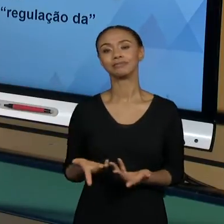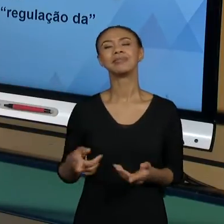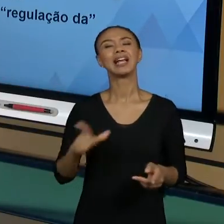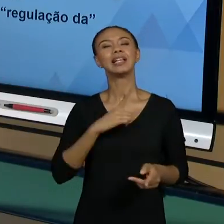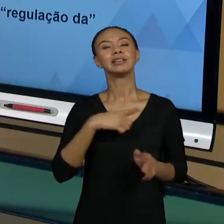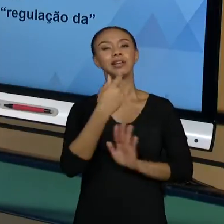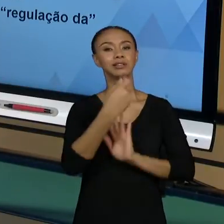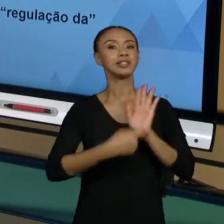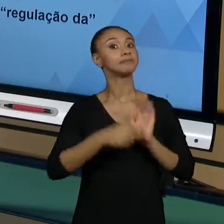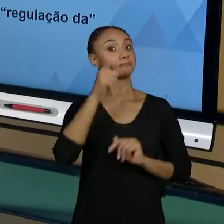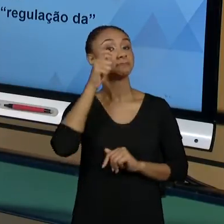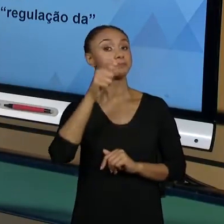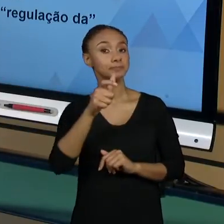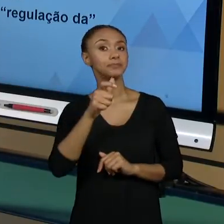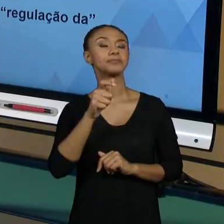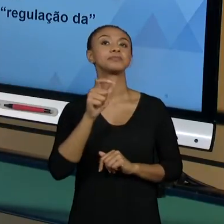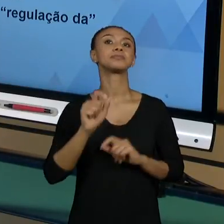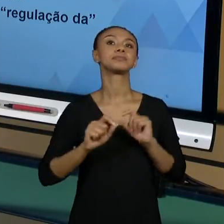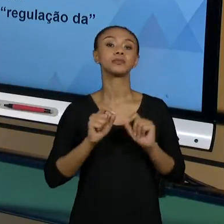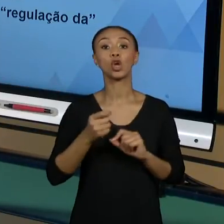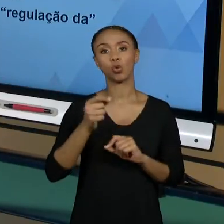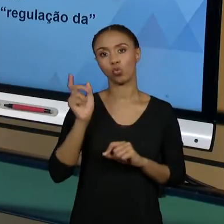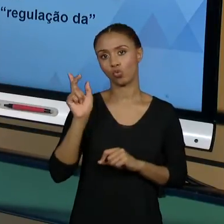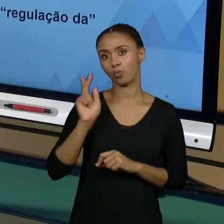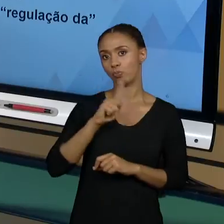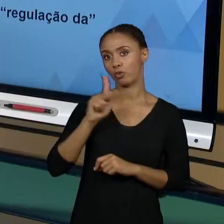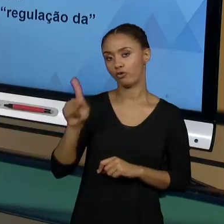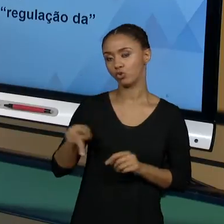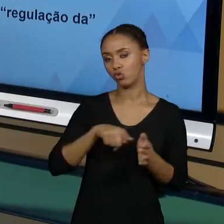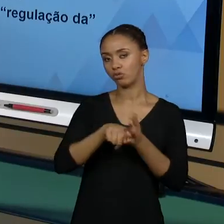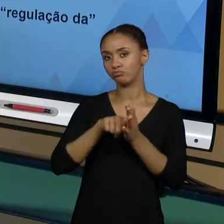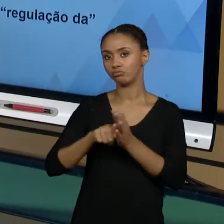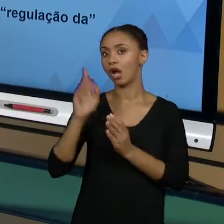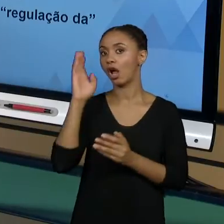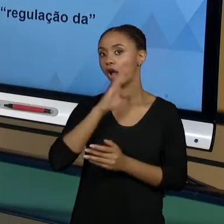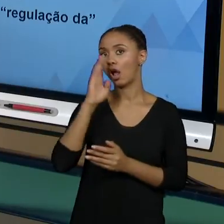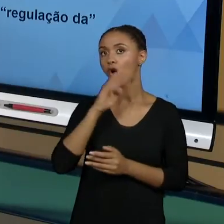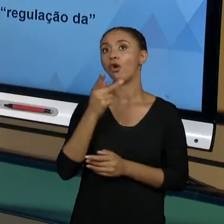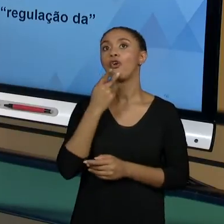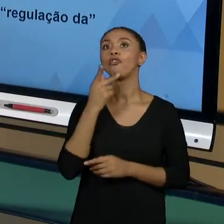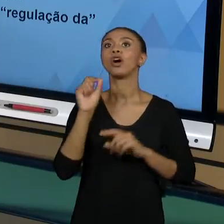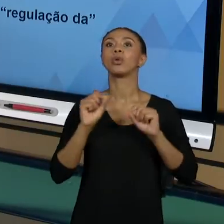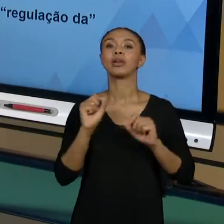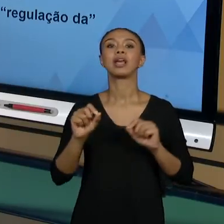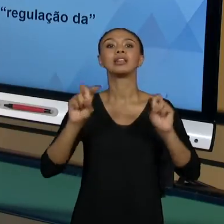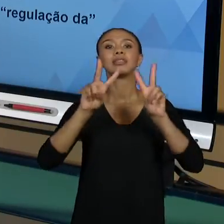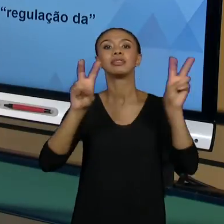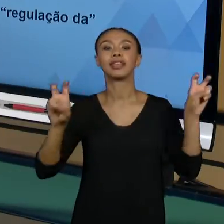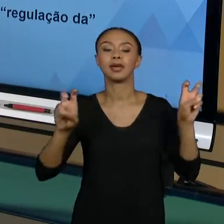INTERESSANTE EM UM TEXTO DO STUART HALL CHAMADO "A CENTRALIDADE DA CULTURA", QUE É MAIS OU MENOS